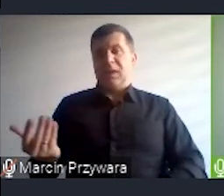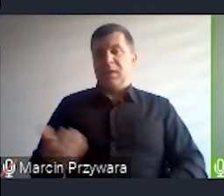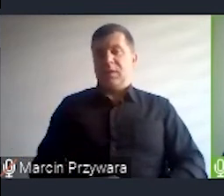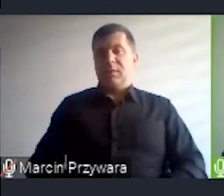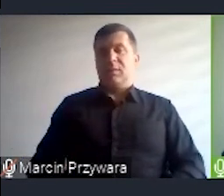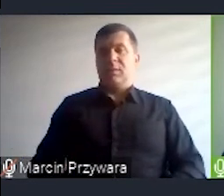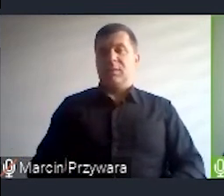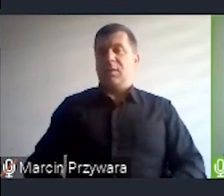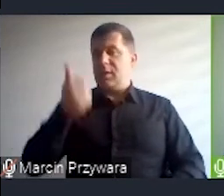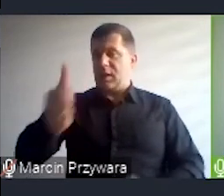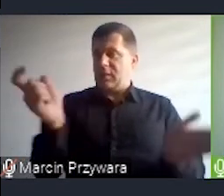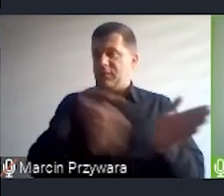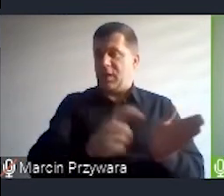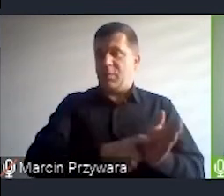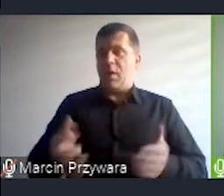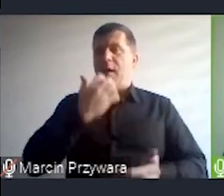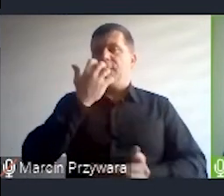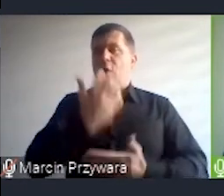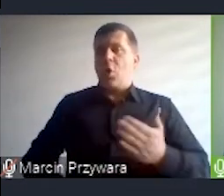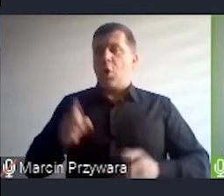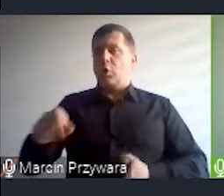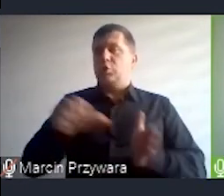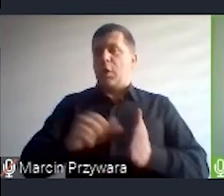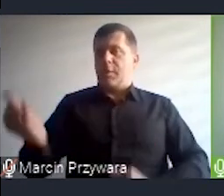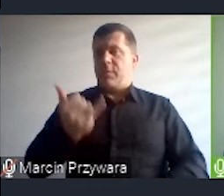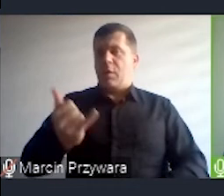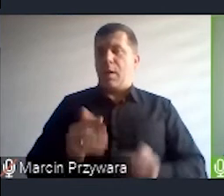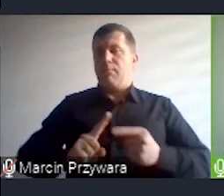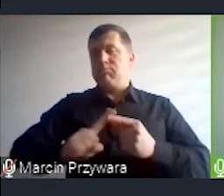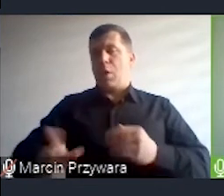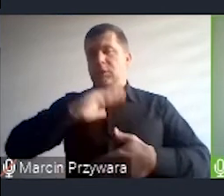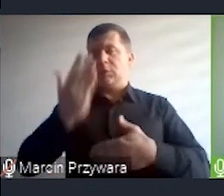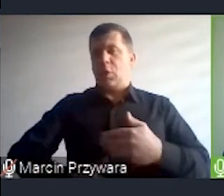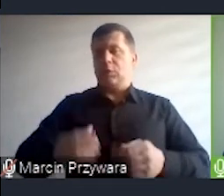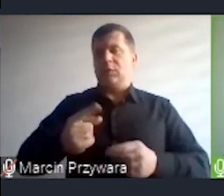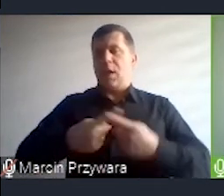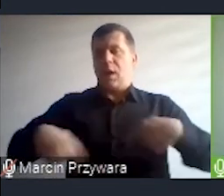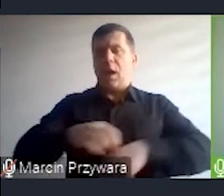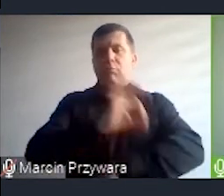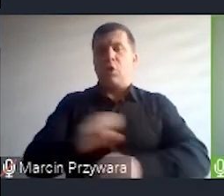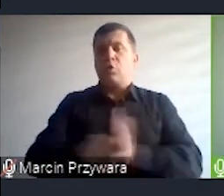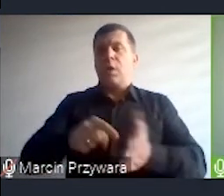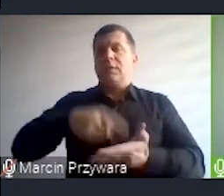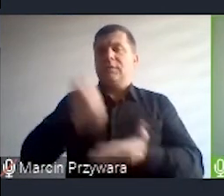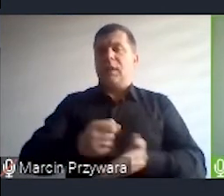Jedyny wymóg to wykorzystanie tych środków trwałych po zakończeniu projektu do celów statutowych